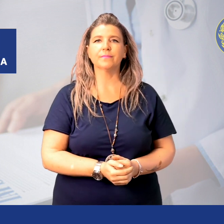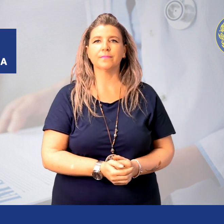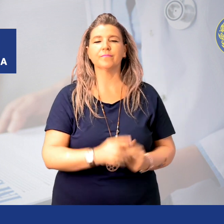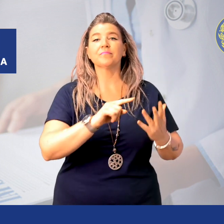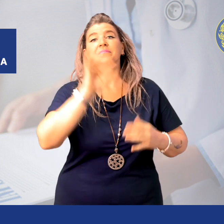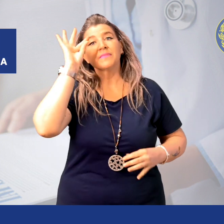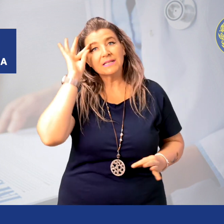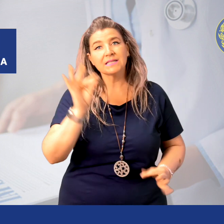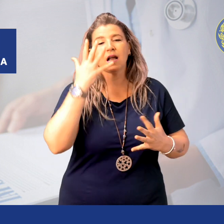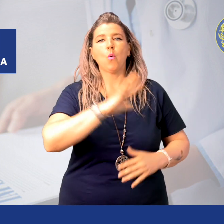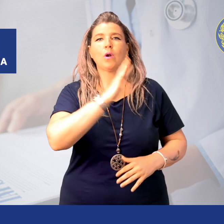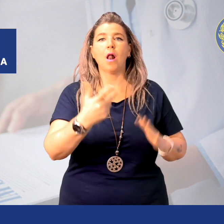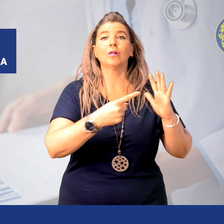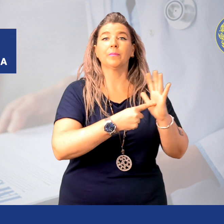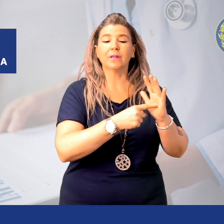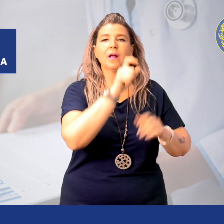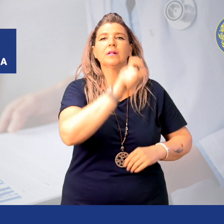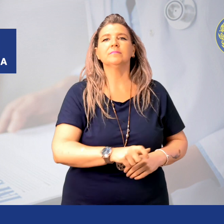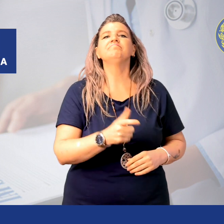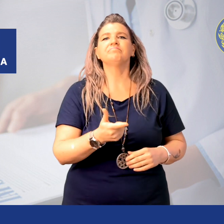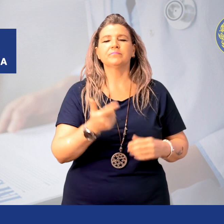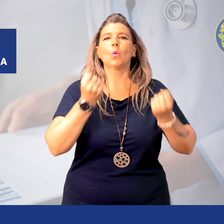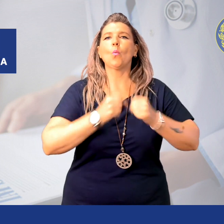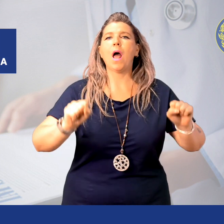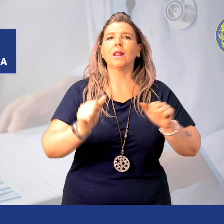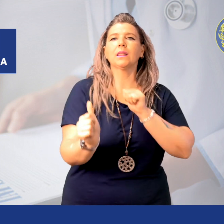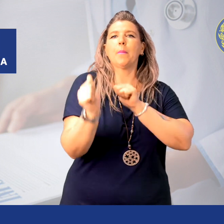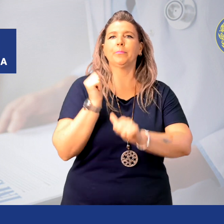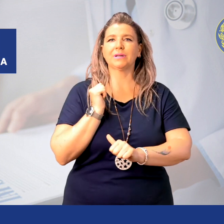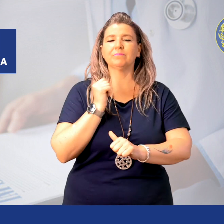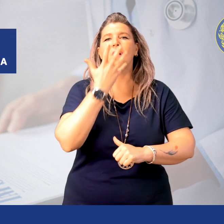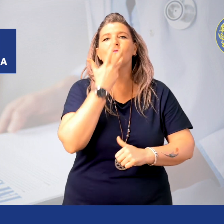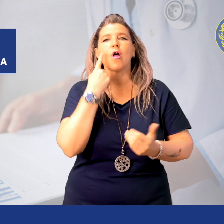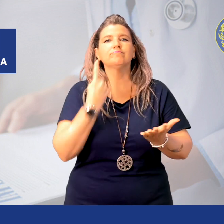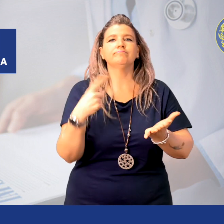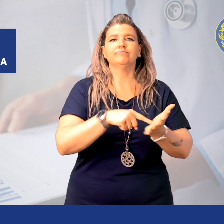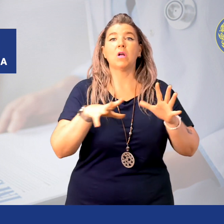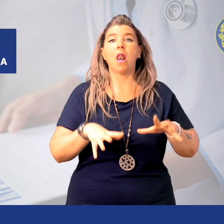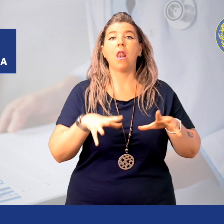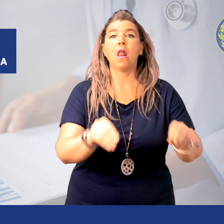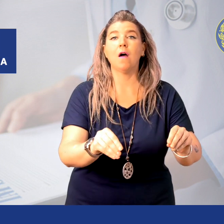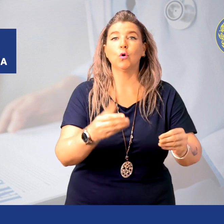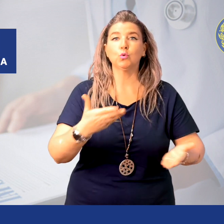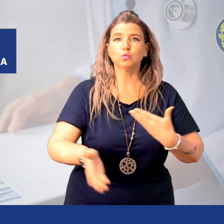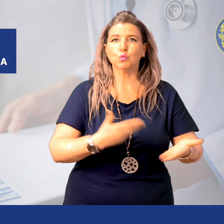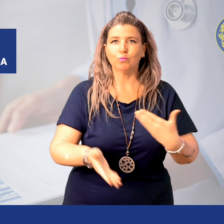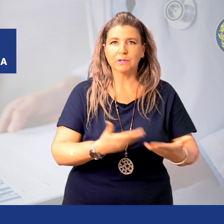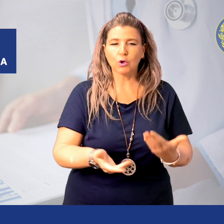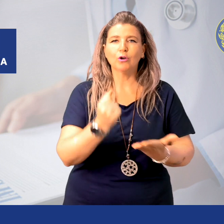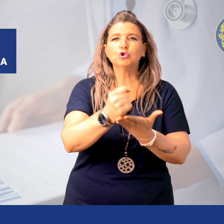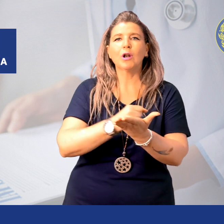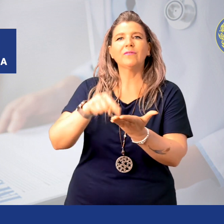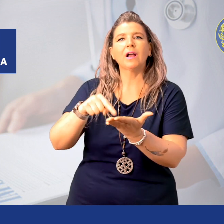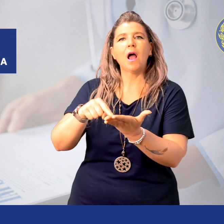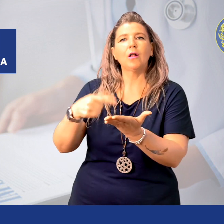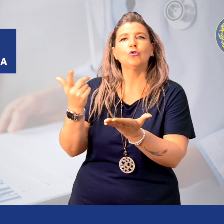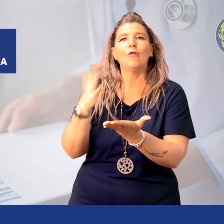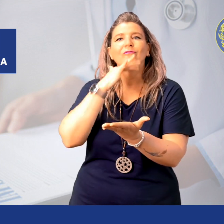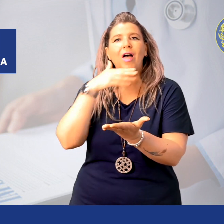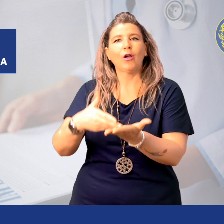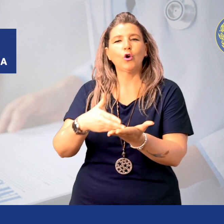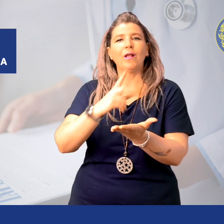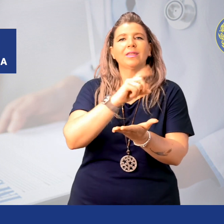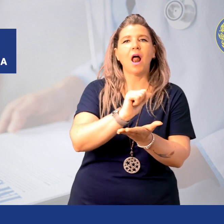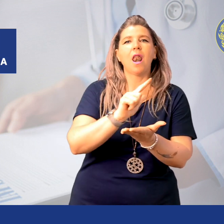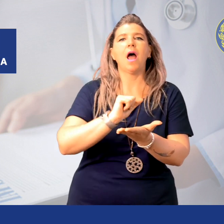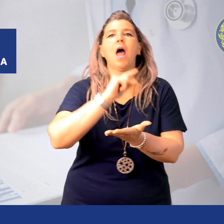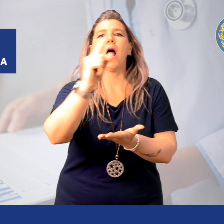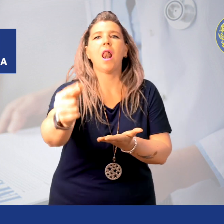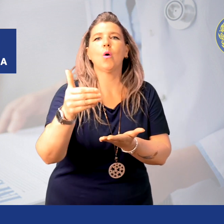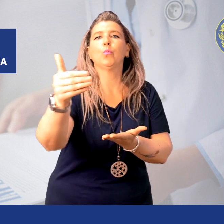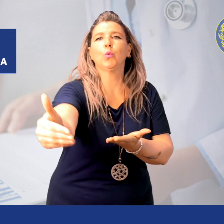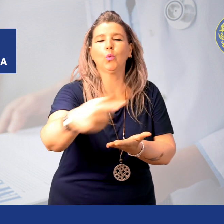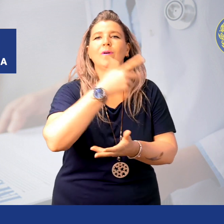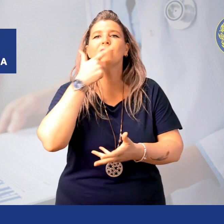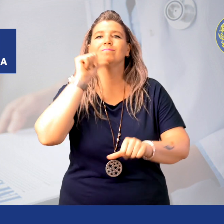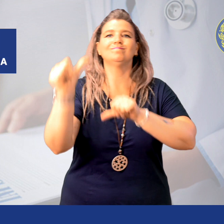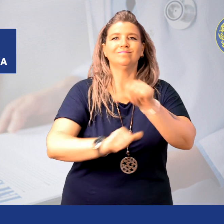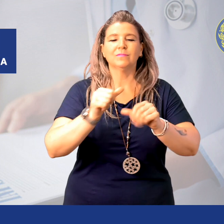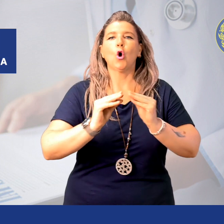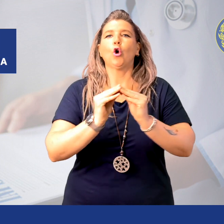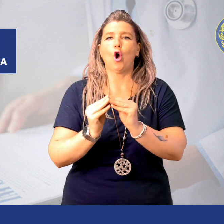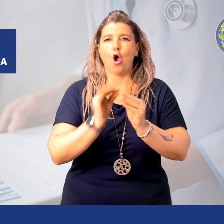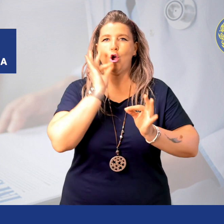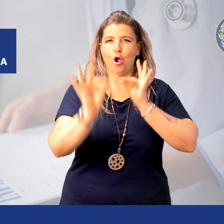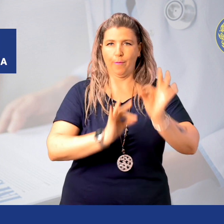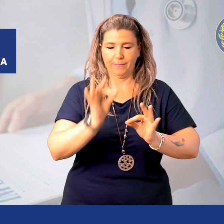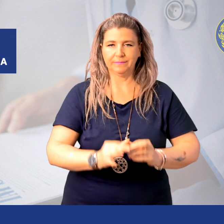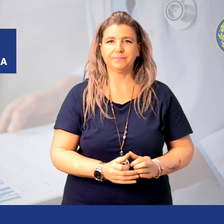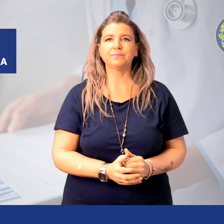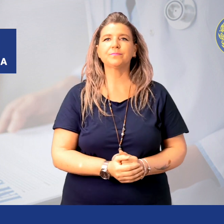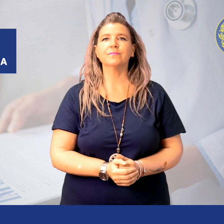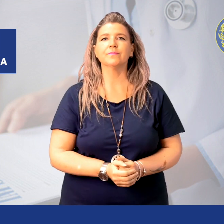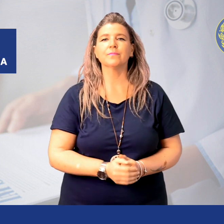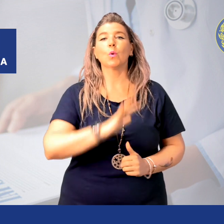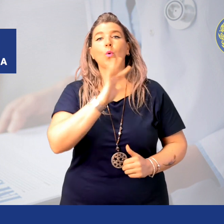Rientro anticipato al lavoro: obbligo certificato sostitutivo